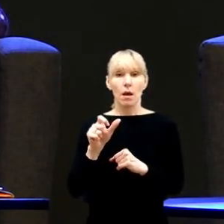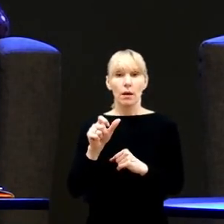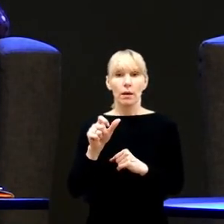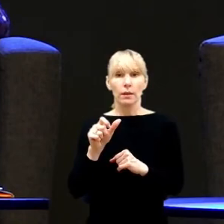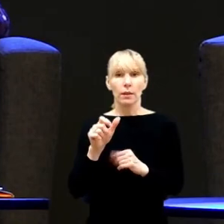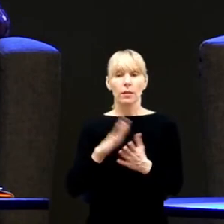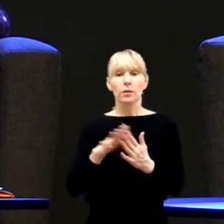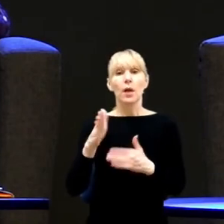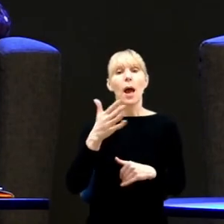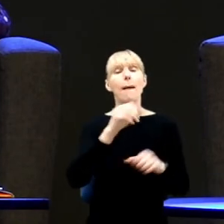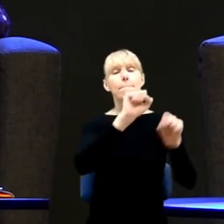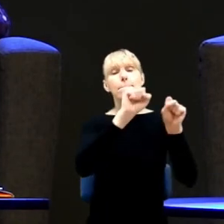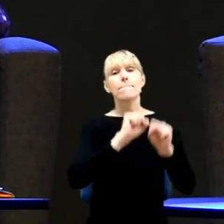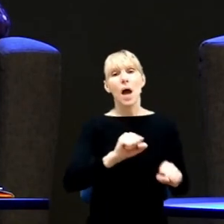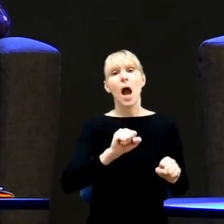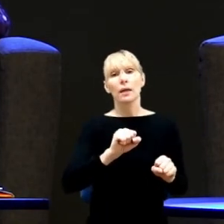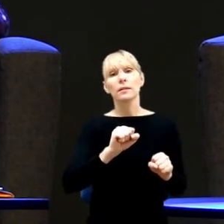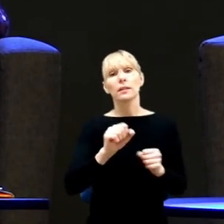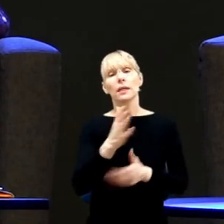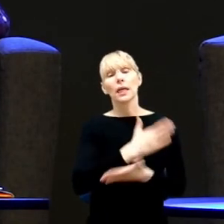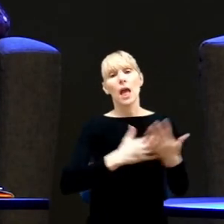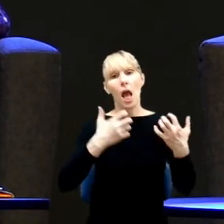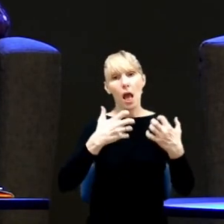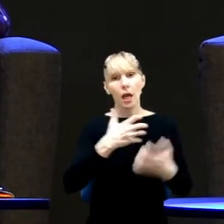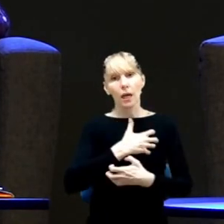jest w tej chwili atakowany wnioskami TBS-ów, SIM-ów